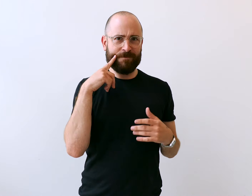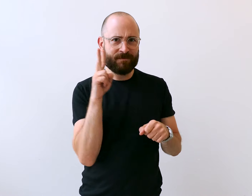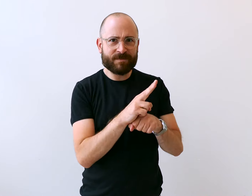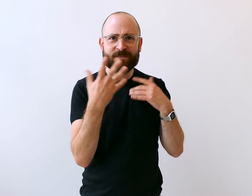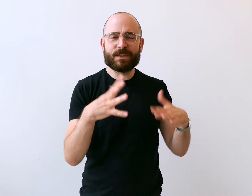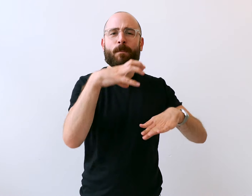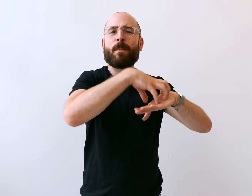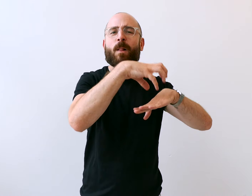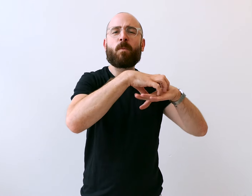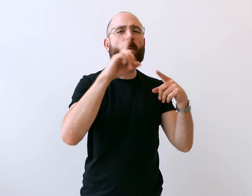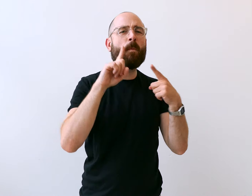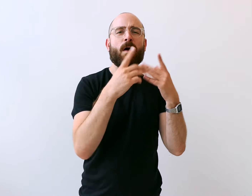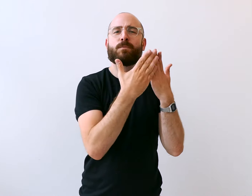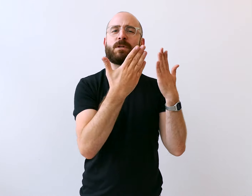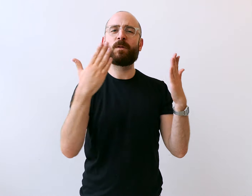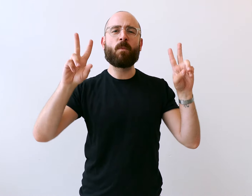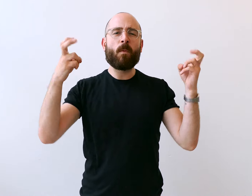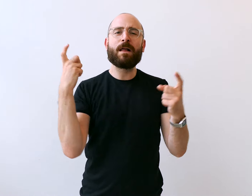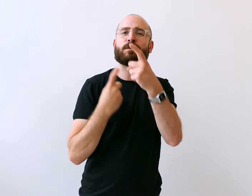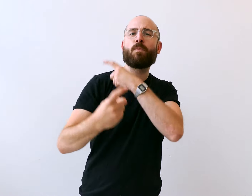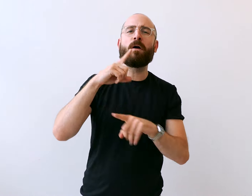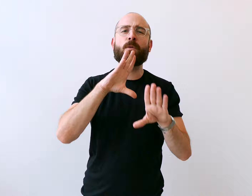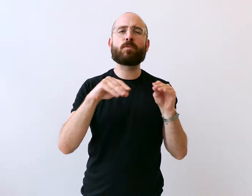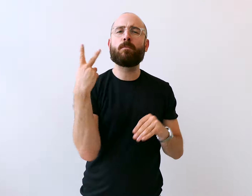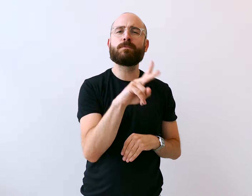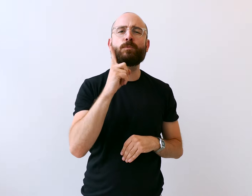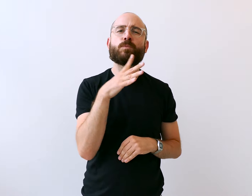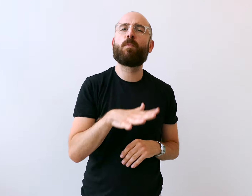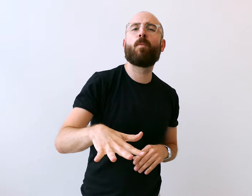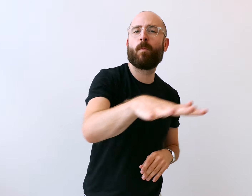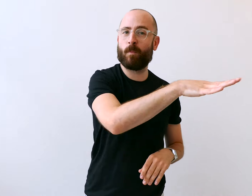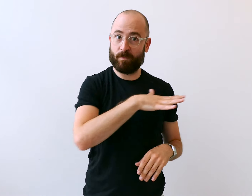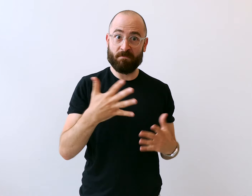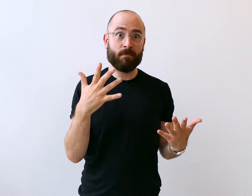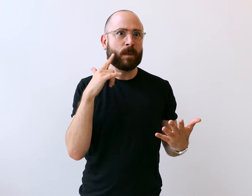Avez vous été au Panthéon pour l’exposition "L'histoire silencieuse des Sourds" ?